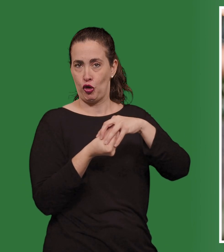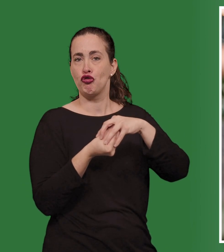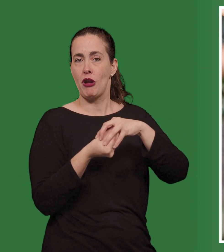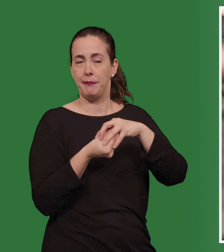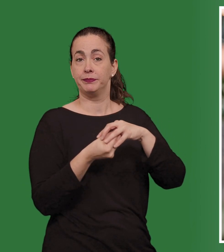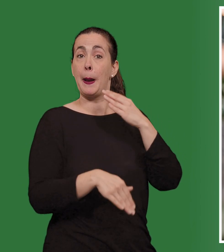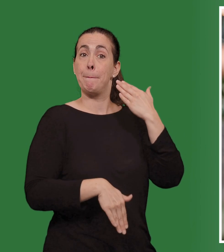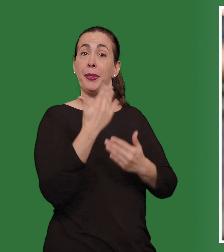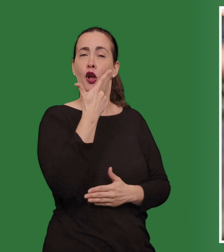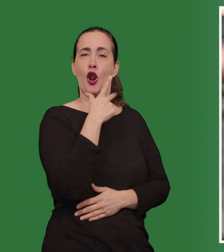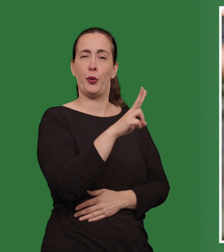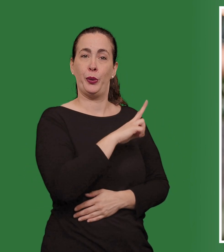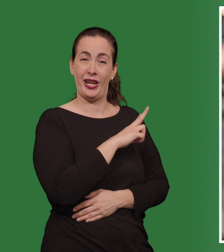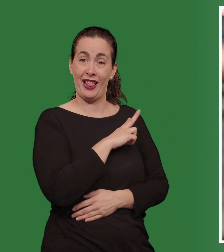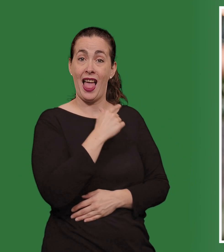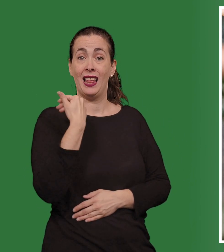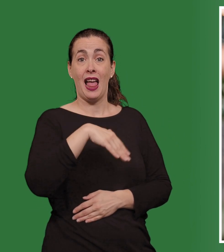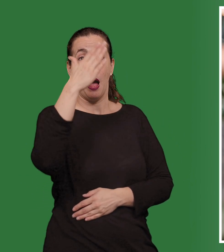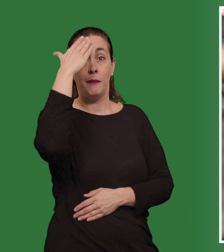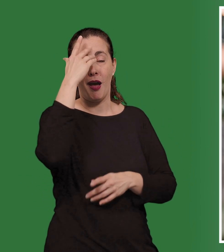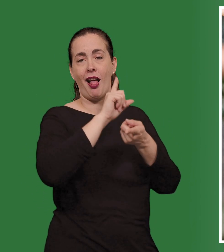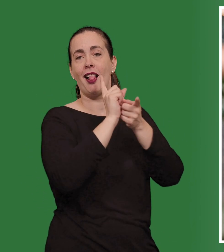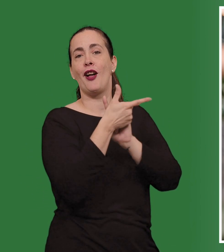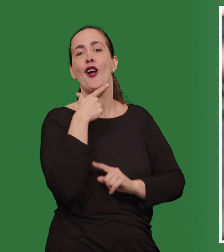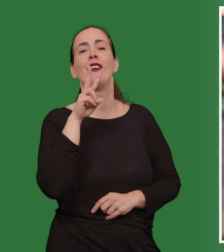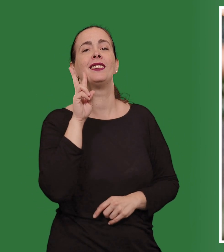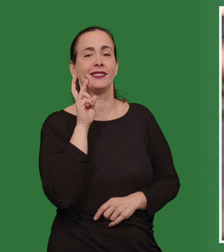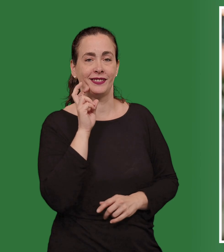de color verd al principi i castany quan madura.